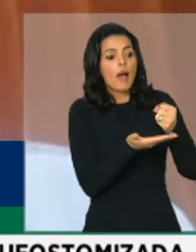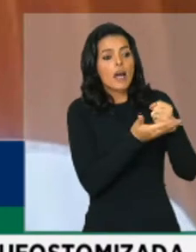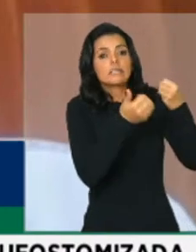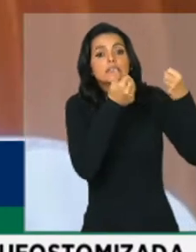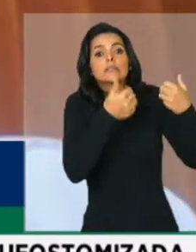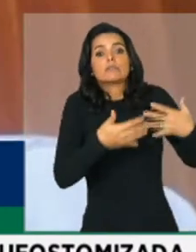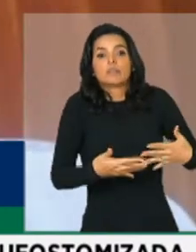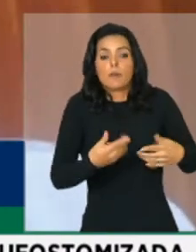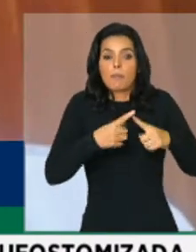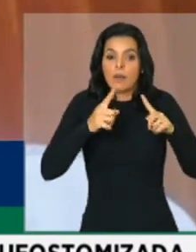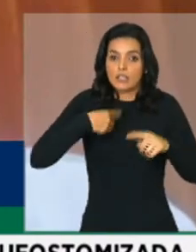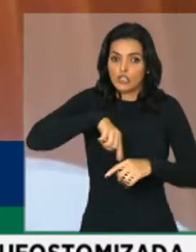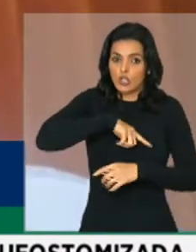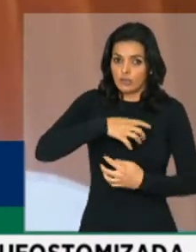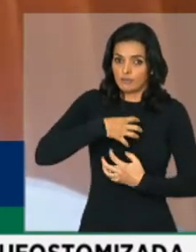[INTERRUPÇÃO NO ÁUDIO] -- [PRESIDENTE]: